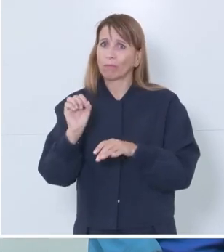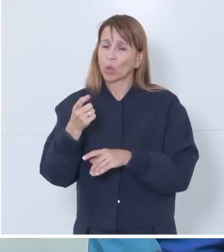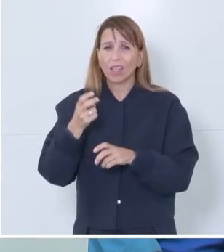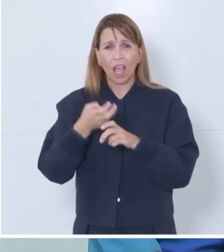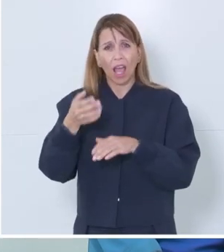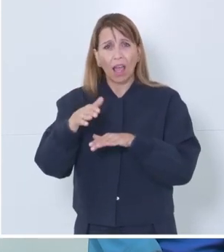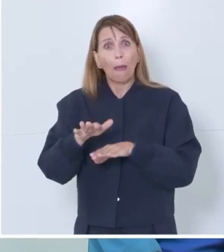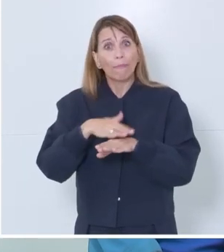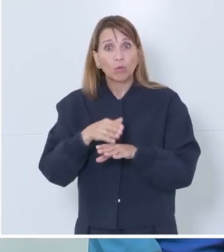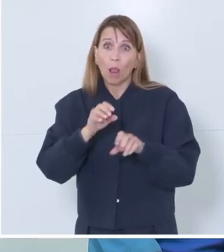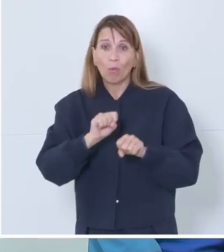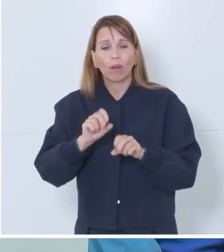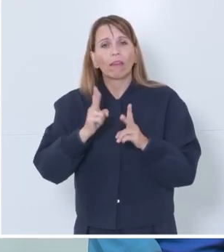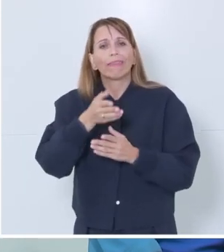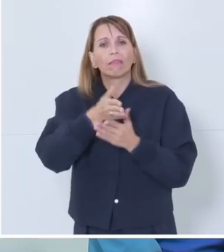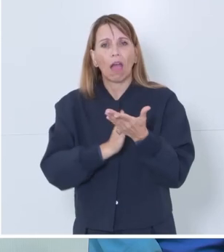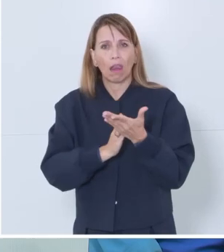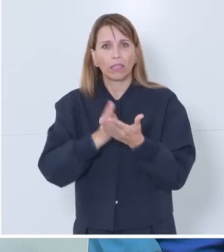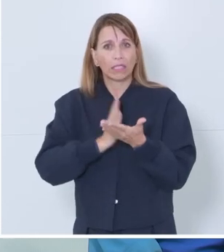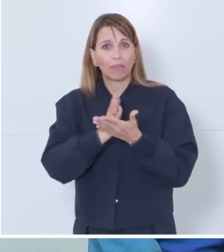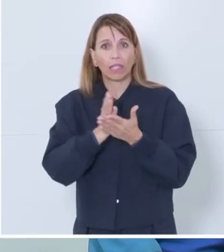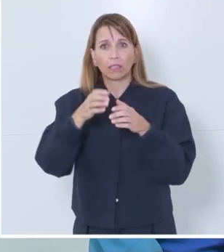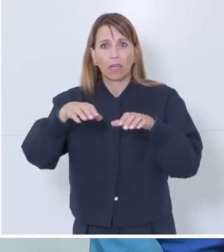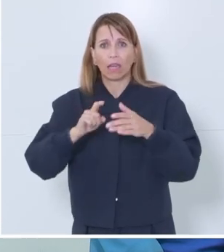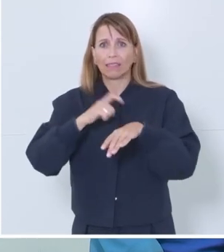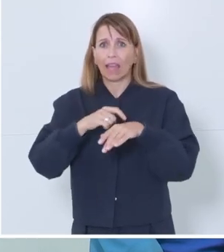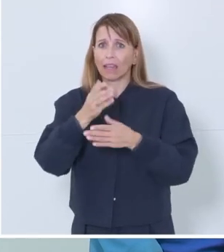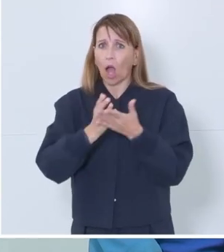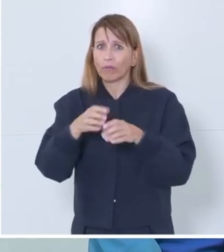beispielsweise möglich ist und da sind wir sehr gut und eng abgestimmt. Möchte betonen,